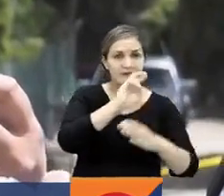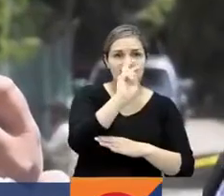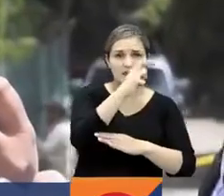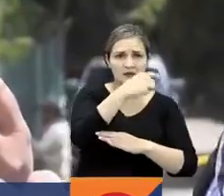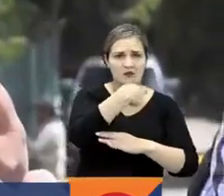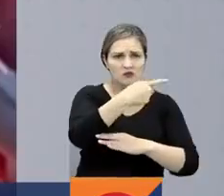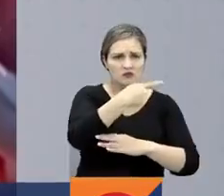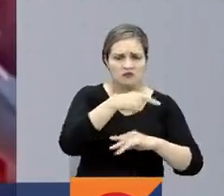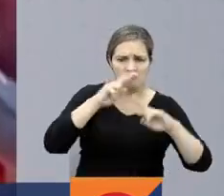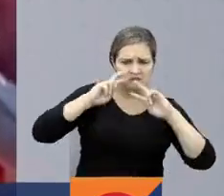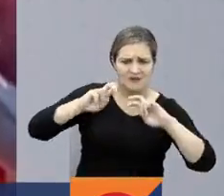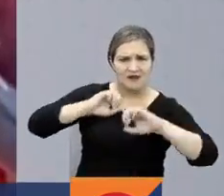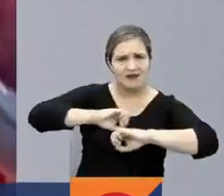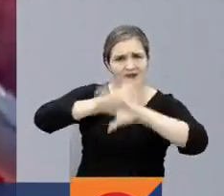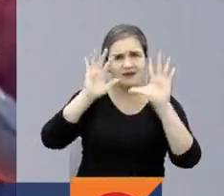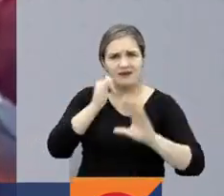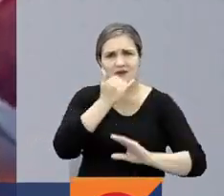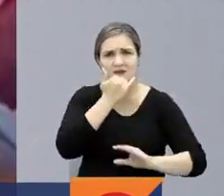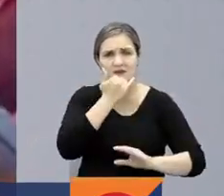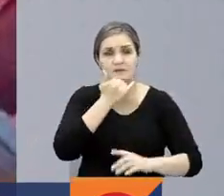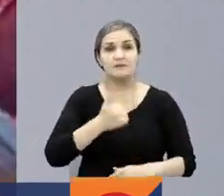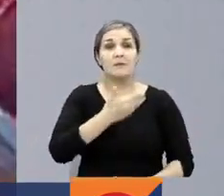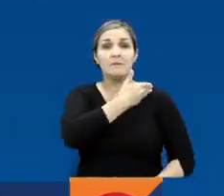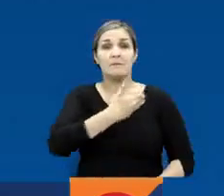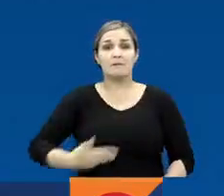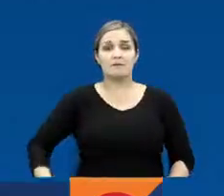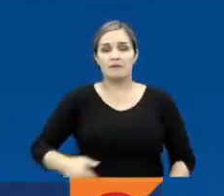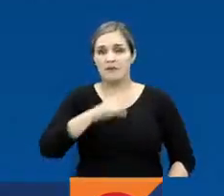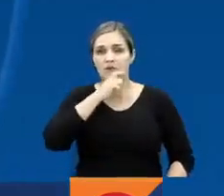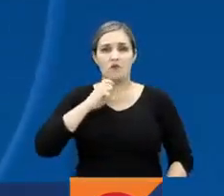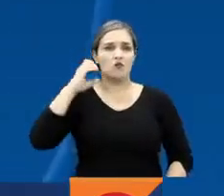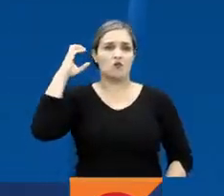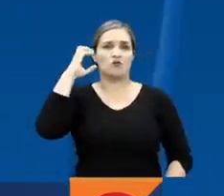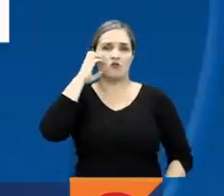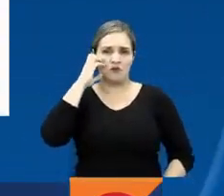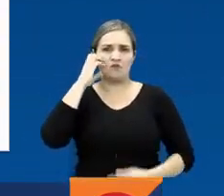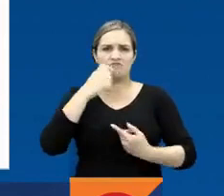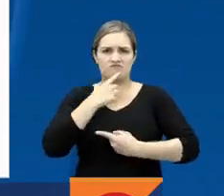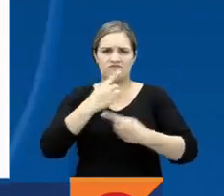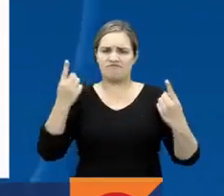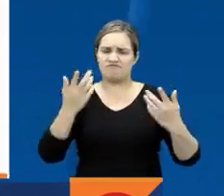EL CORR BELLO SUCEDIó EL DOBLE ASESINATO QUE TIENEN LUTO DOS A MILES Y SE CONVIERTEN TERCERO EN ANTIOQUIA ESTE FIN DE........ TENEMOS NUESTRAS CAPACIDADES TANTO DE